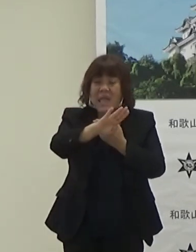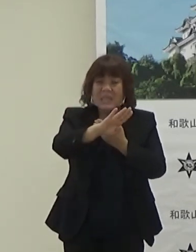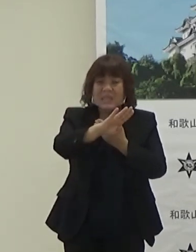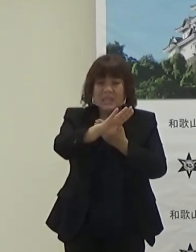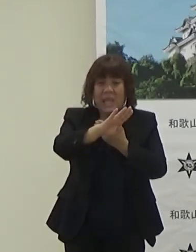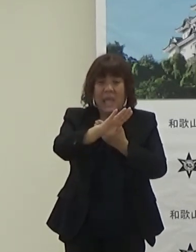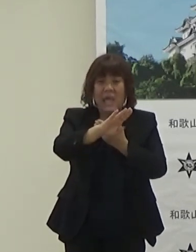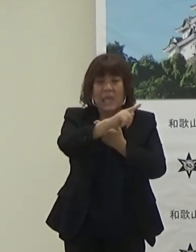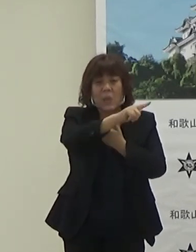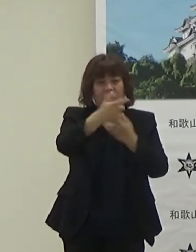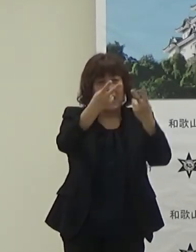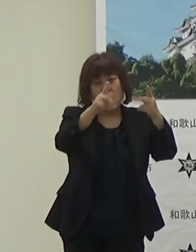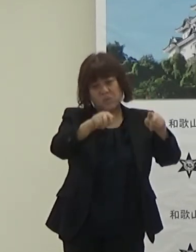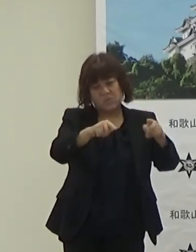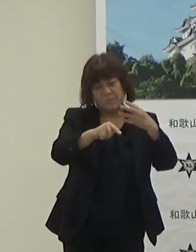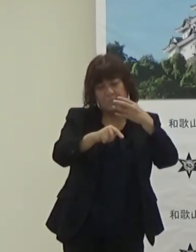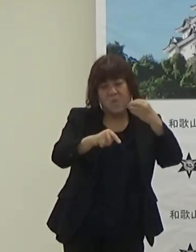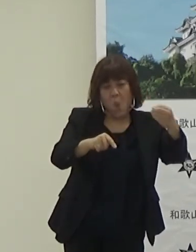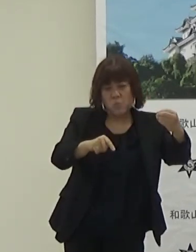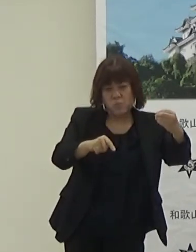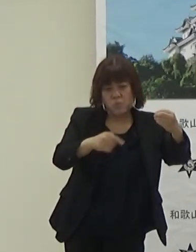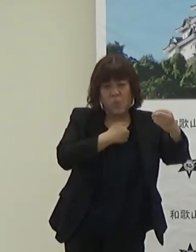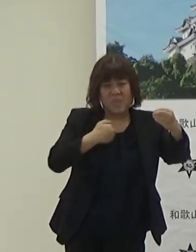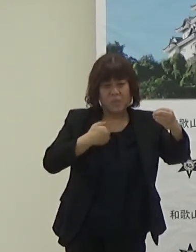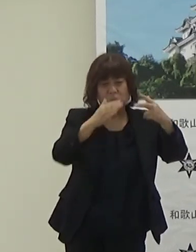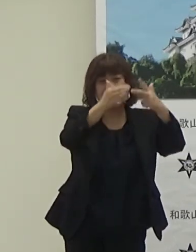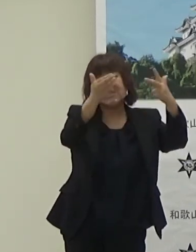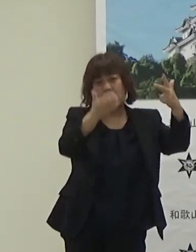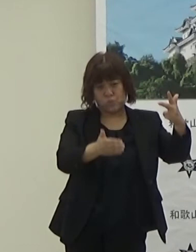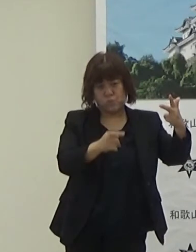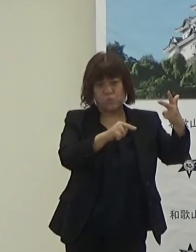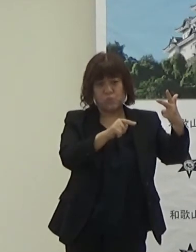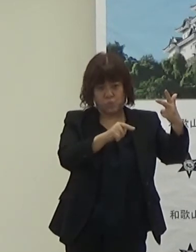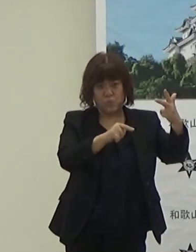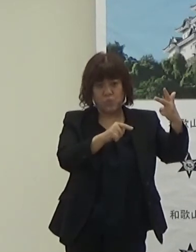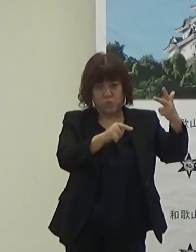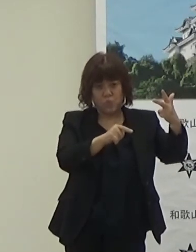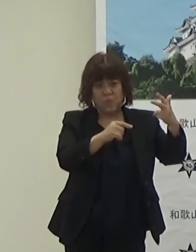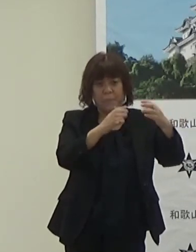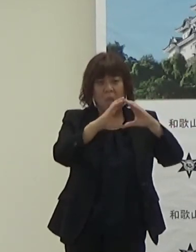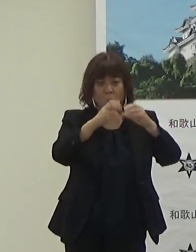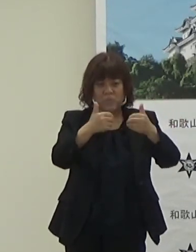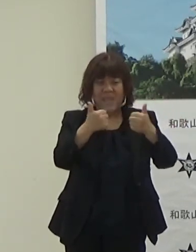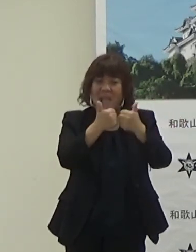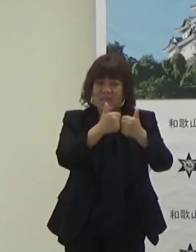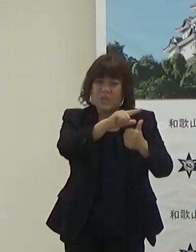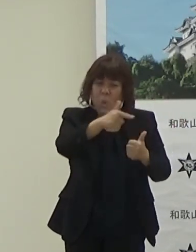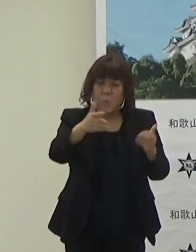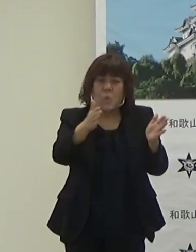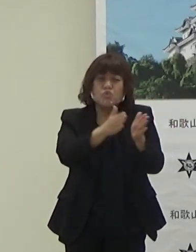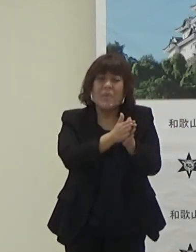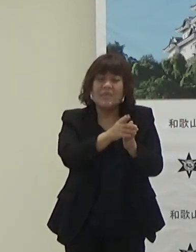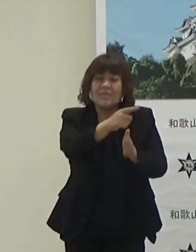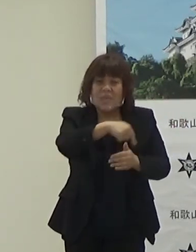魅力増進施設それとMICE施設も含めてそれがやっぱり魅力的なもの